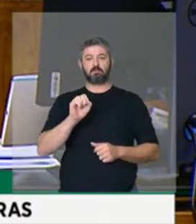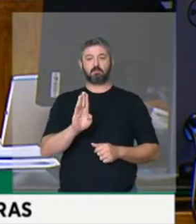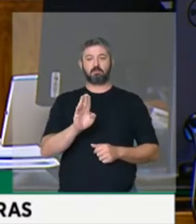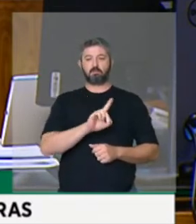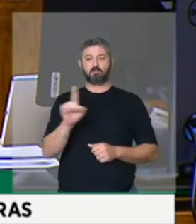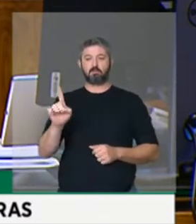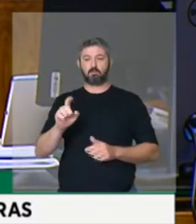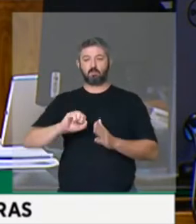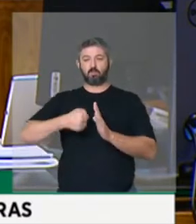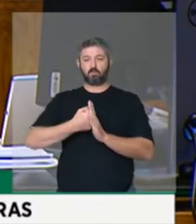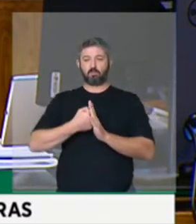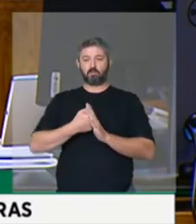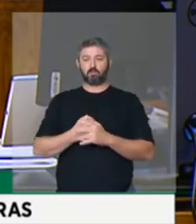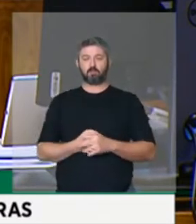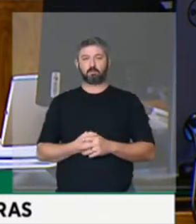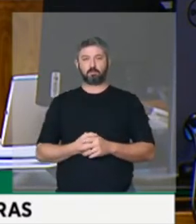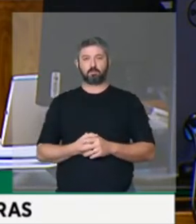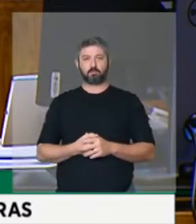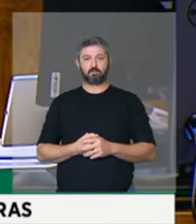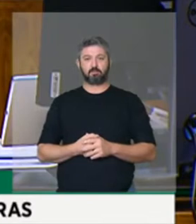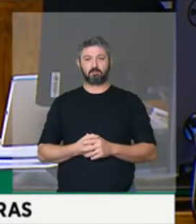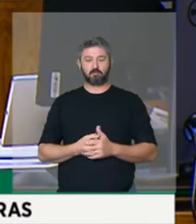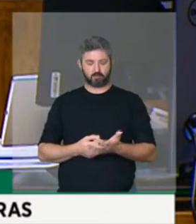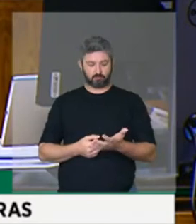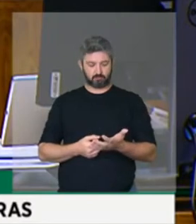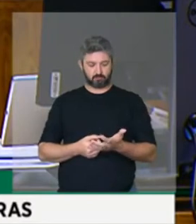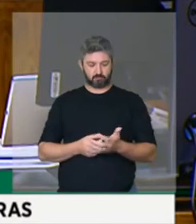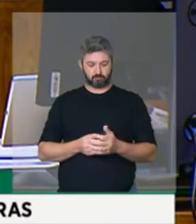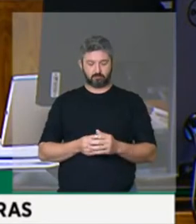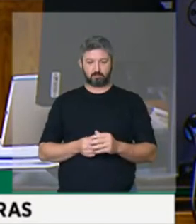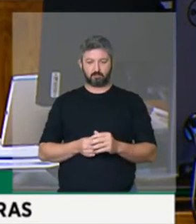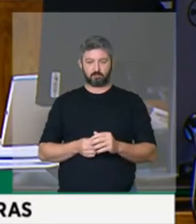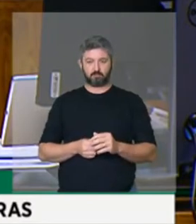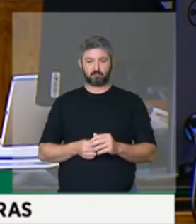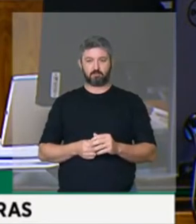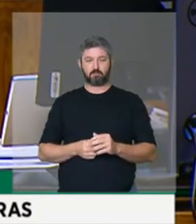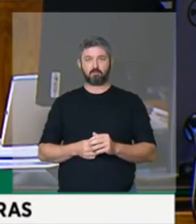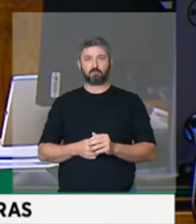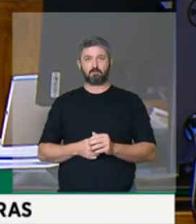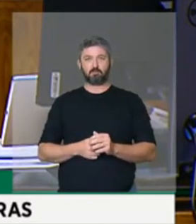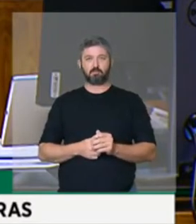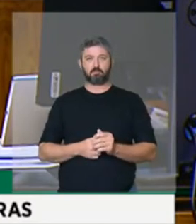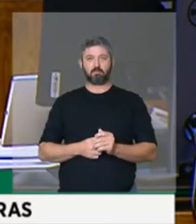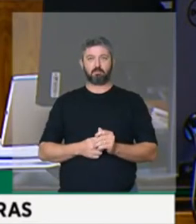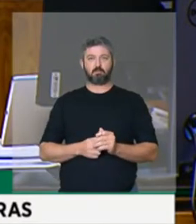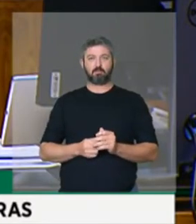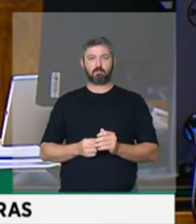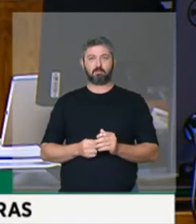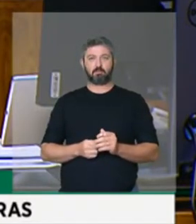ESSE PAÍS CRESCER. POR ISSO VOTAMOS NÃO. [PRESIDENTE]: COMO